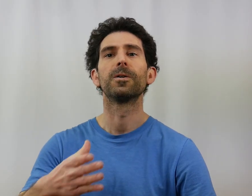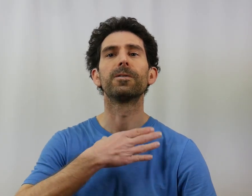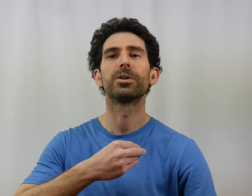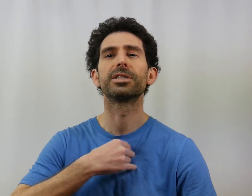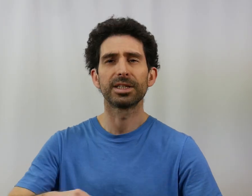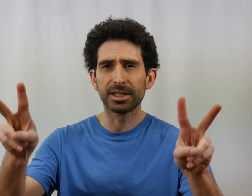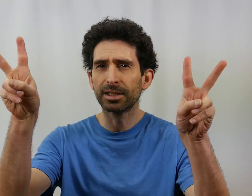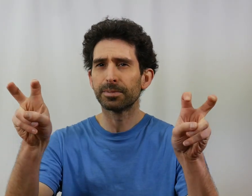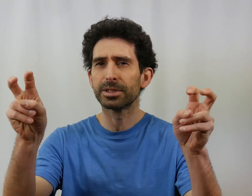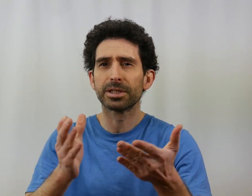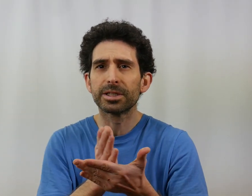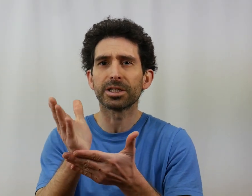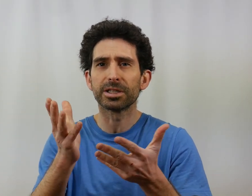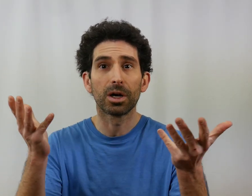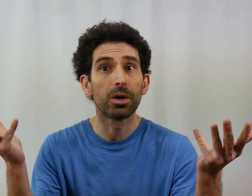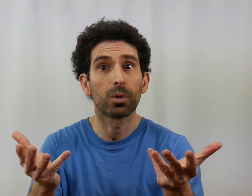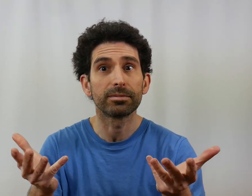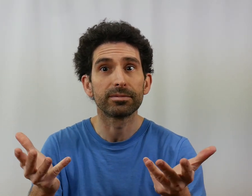Que veut dire cette expression ?